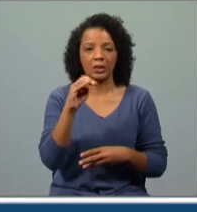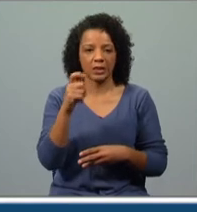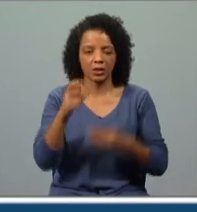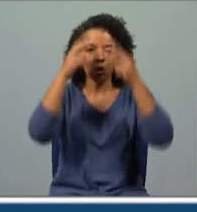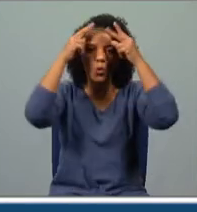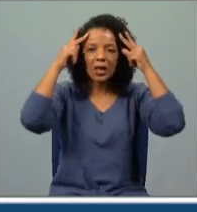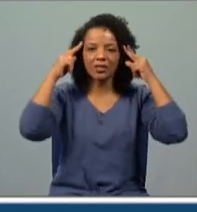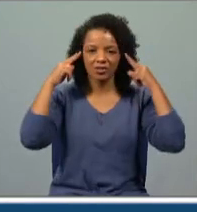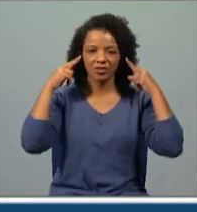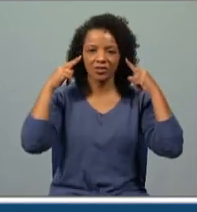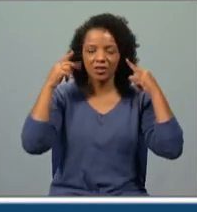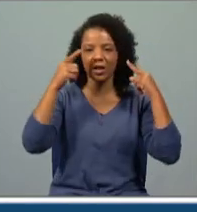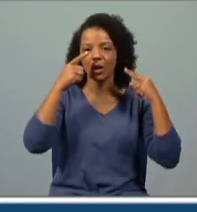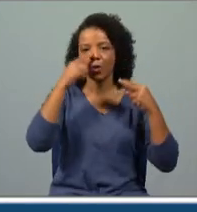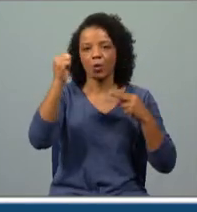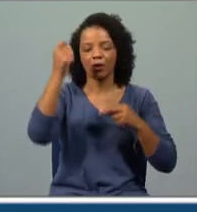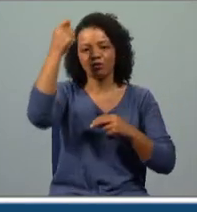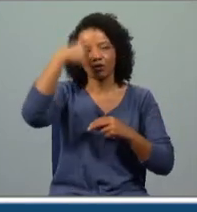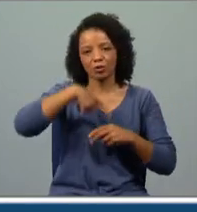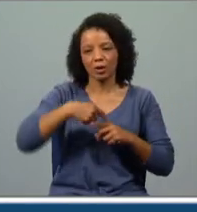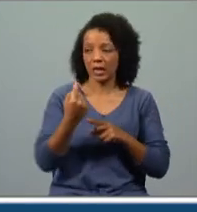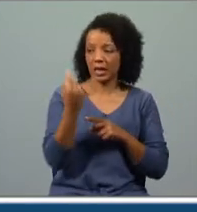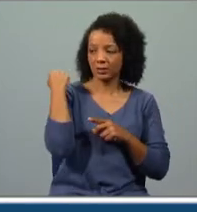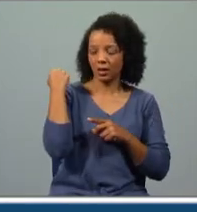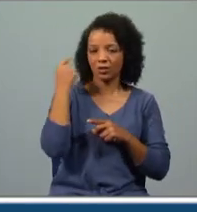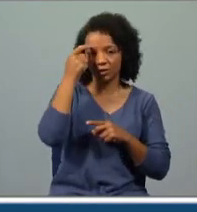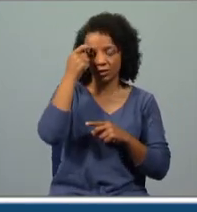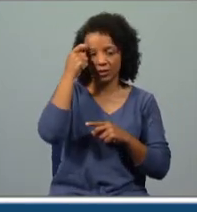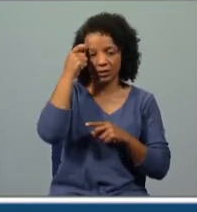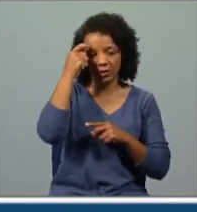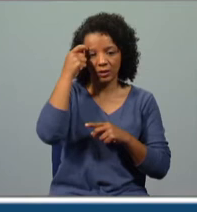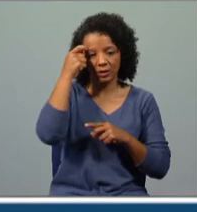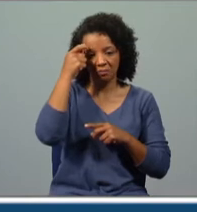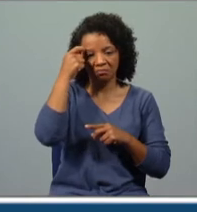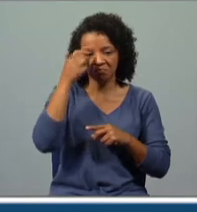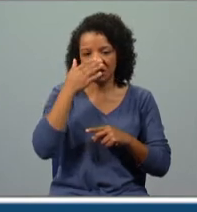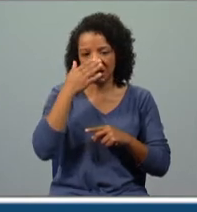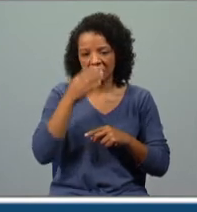que desta história atrás dele Conseguimos ver uma espécie de barco e 他背後的故事我們設法看到了一種船和